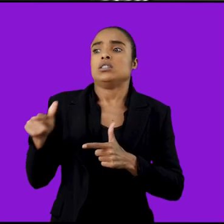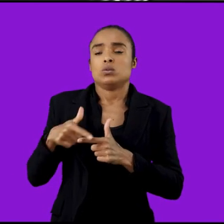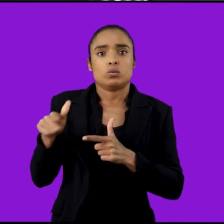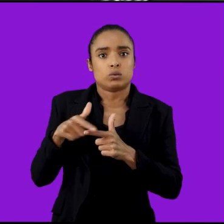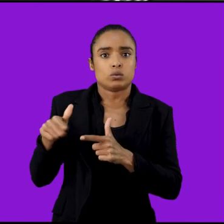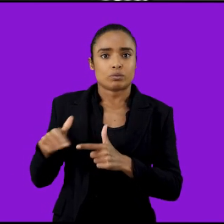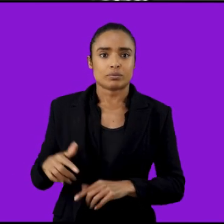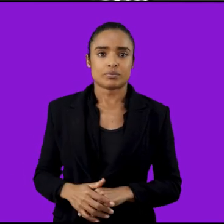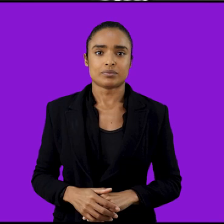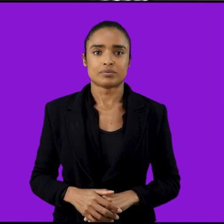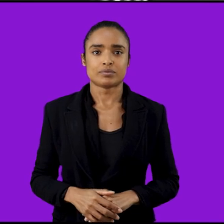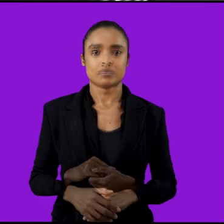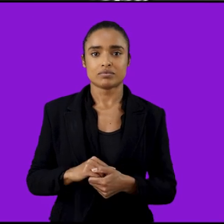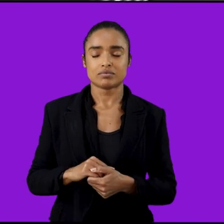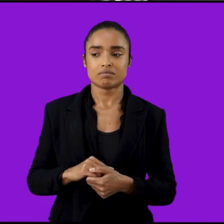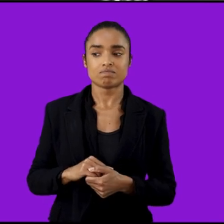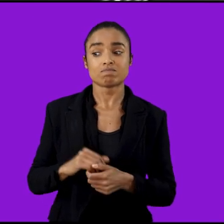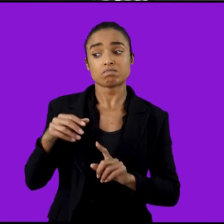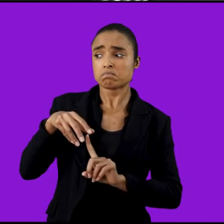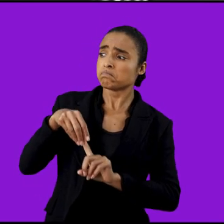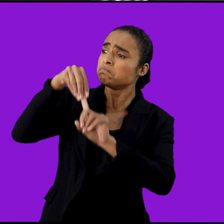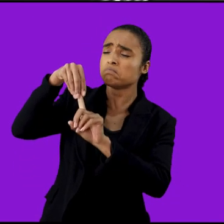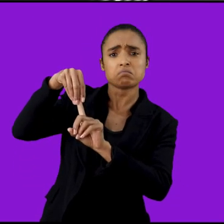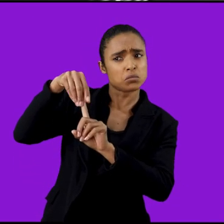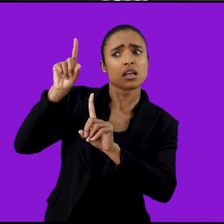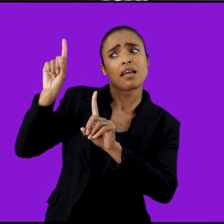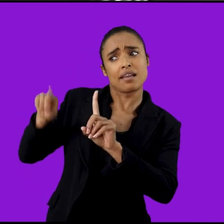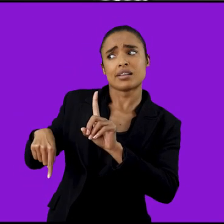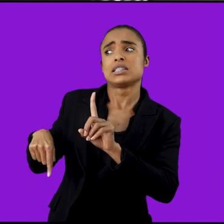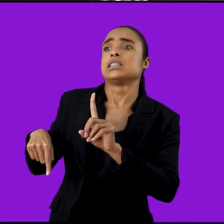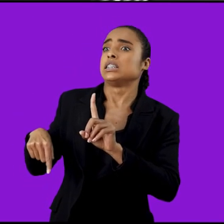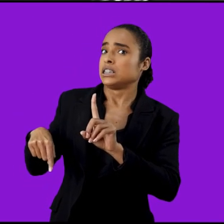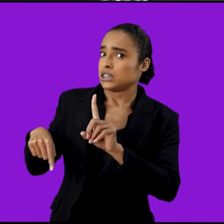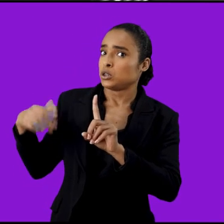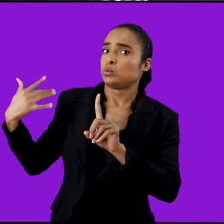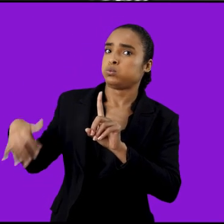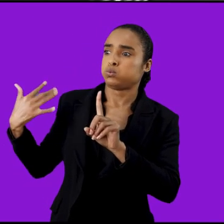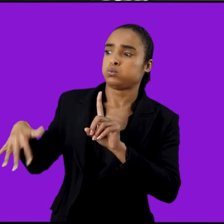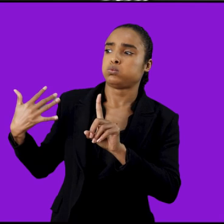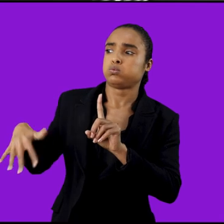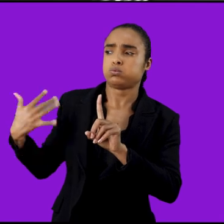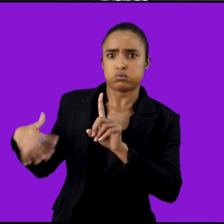De ser chefe Isso também é uma coisa problemática É, ôô Né? Você teve problema com isso? De tipo,